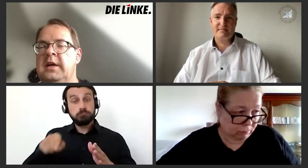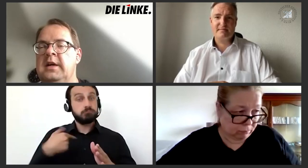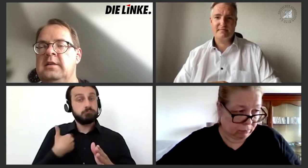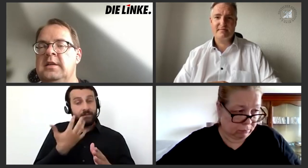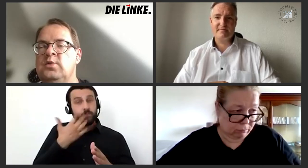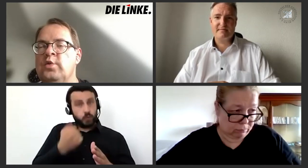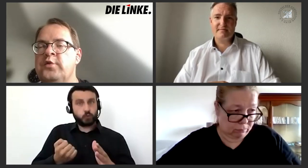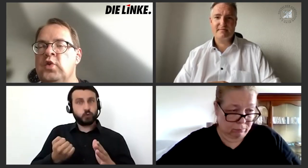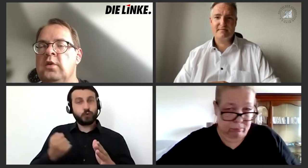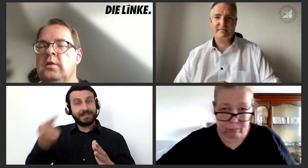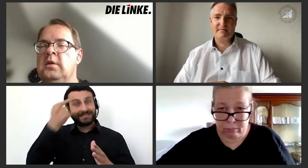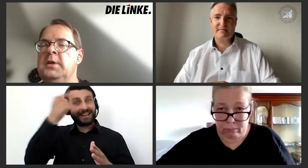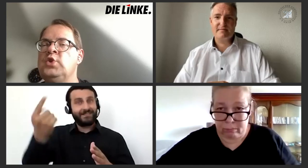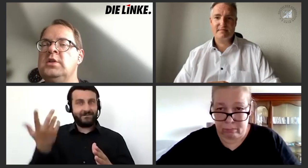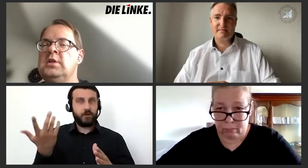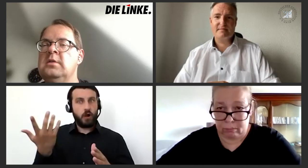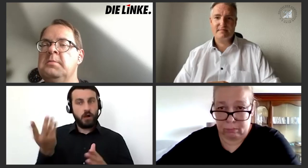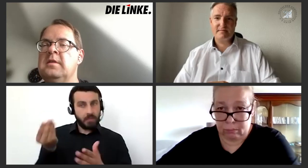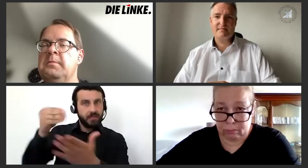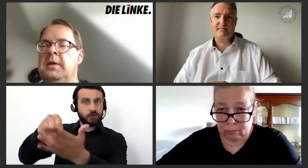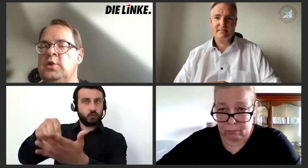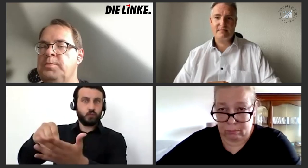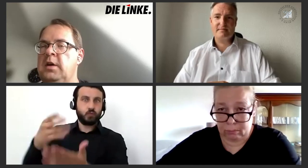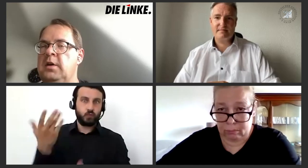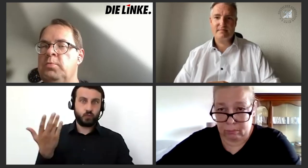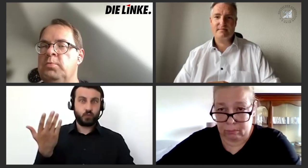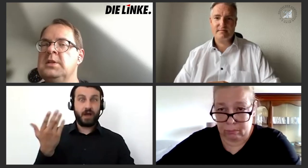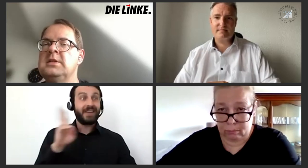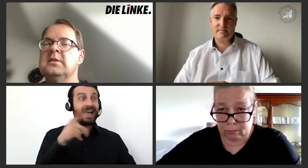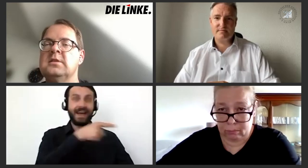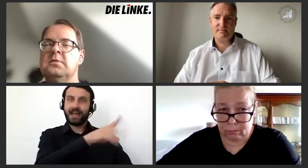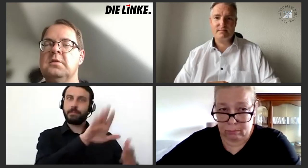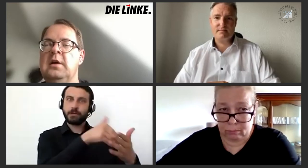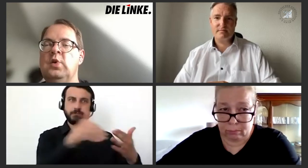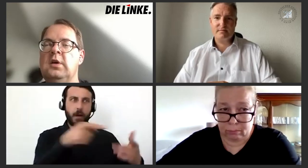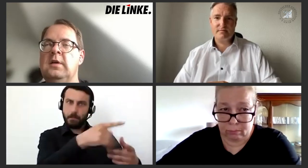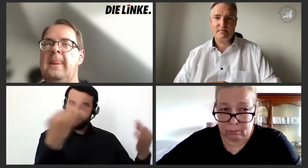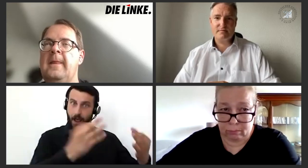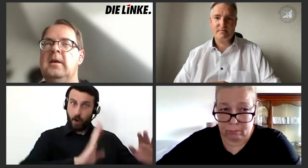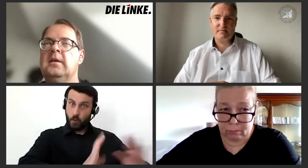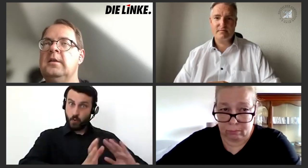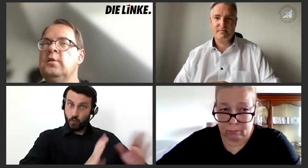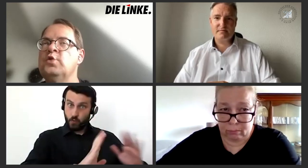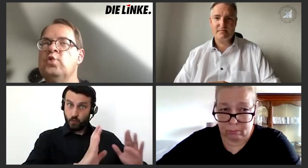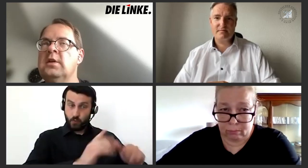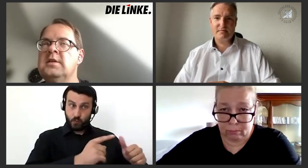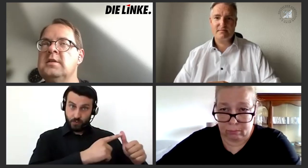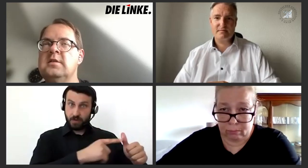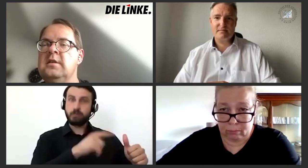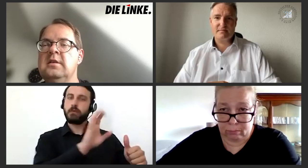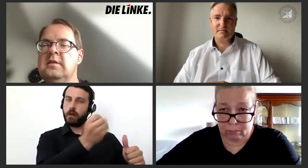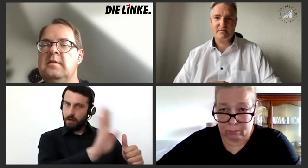sinnvoll ist, weil nicht nur für Menschen die mit Gebärdensprache kommunizieren, sondern auch Kinder